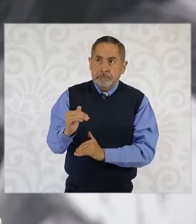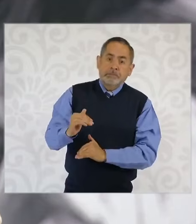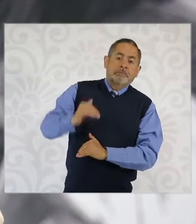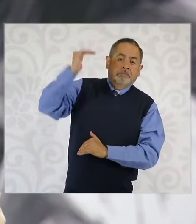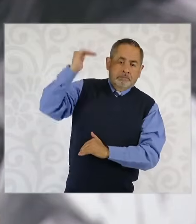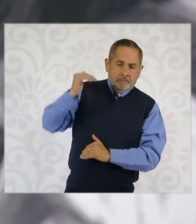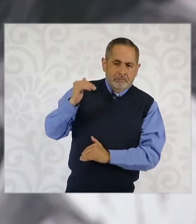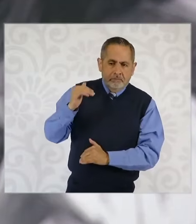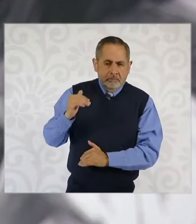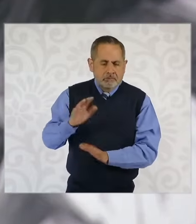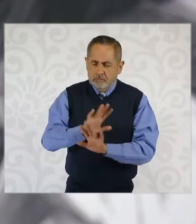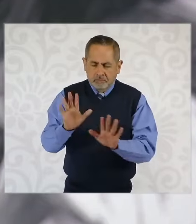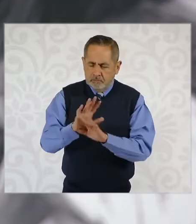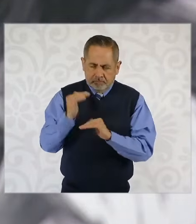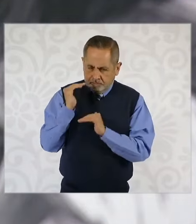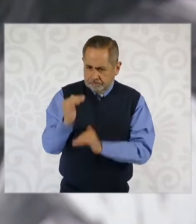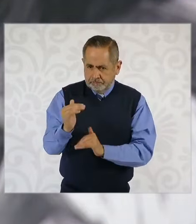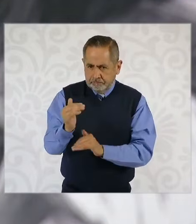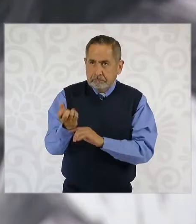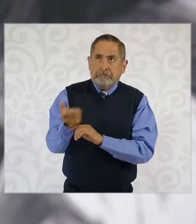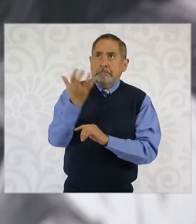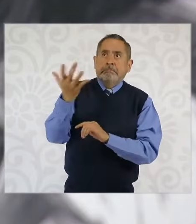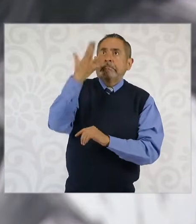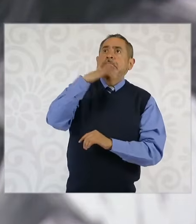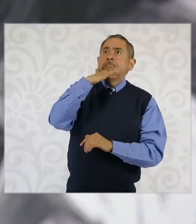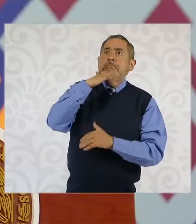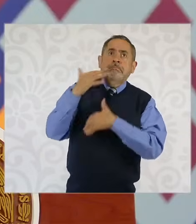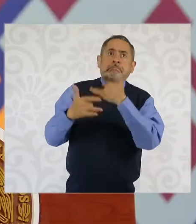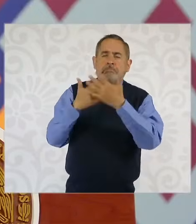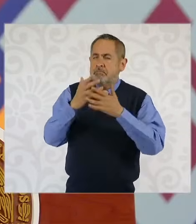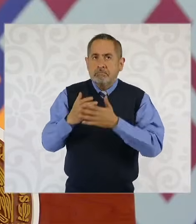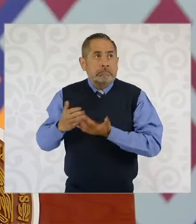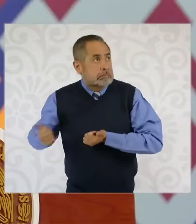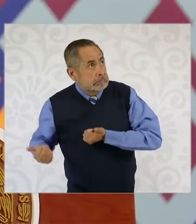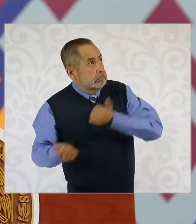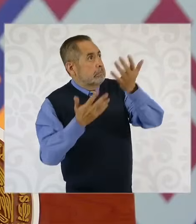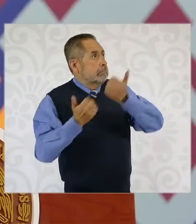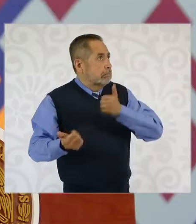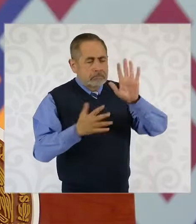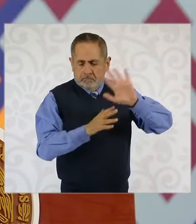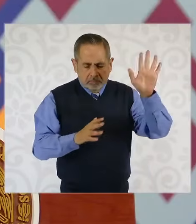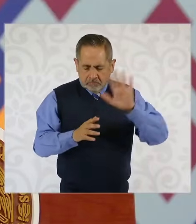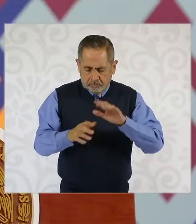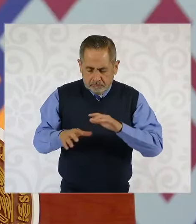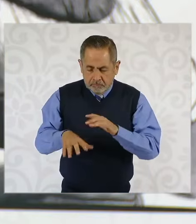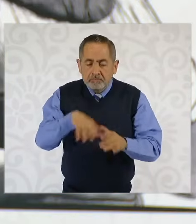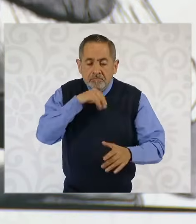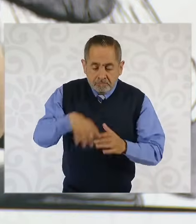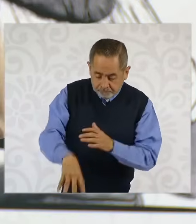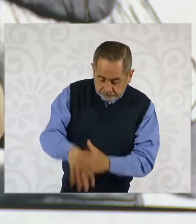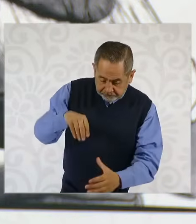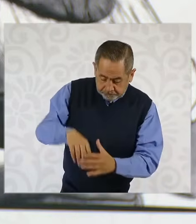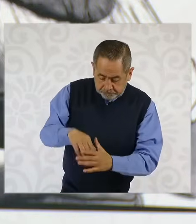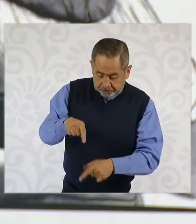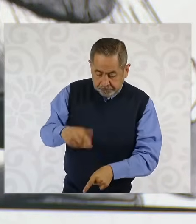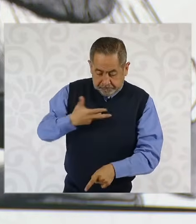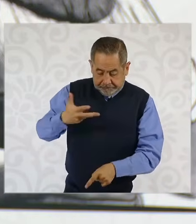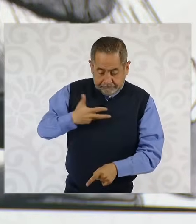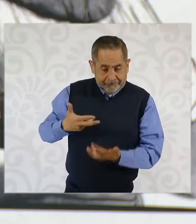más y no queremos este seguir exportando sino que el petróleo que tenemos que el petróleo pues se